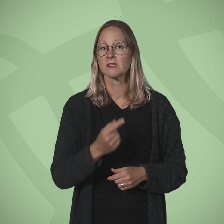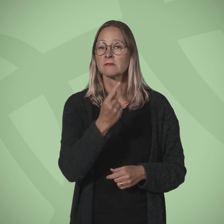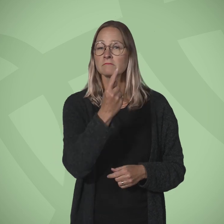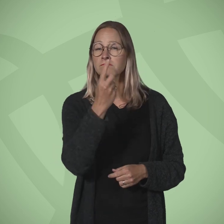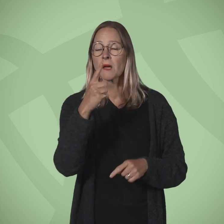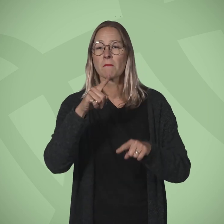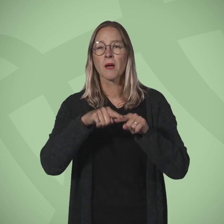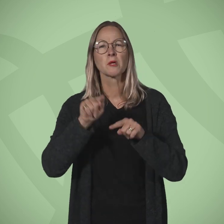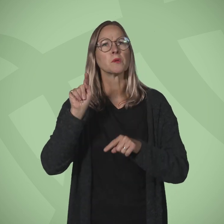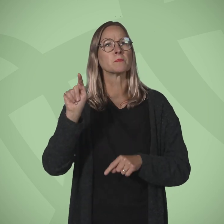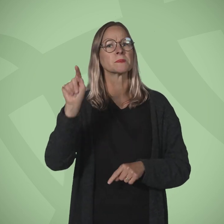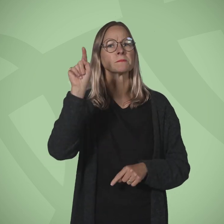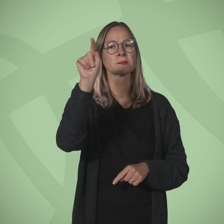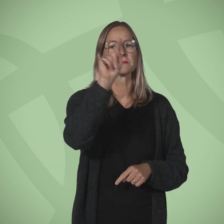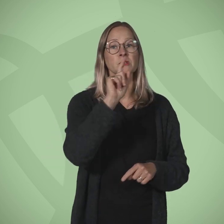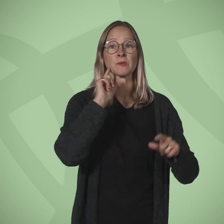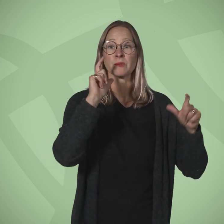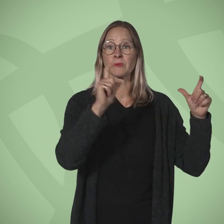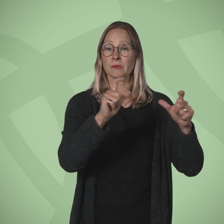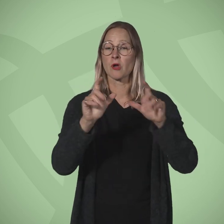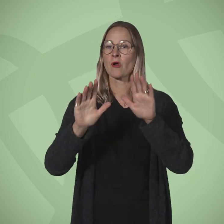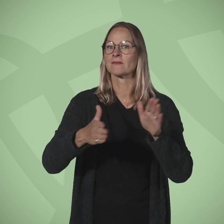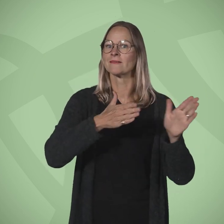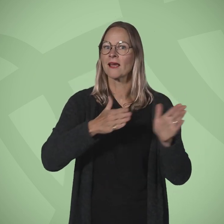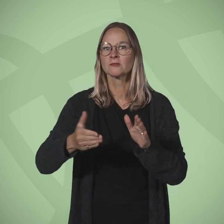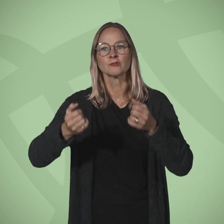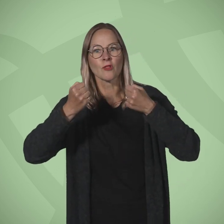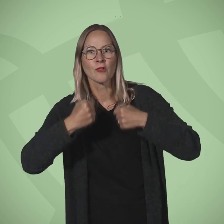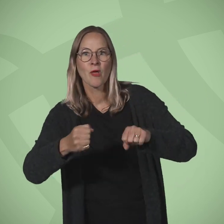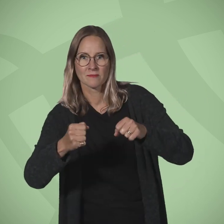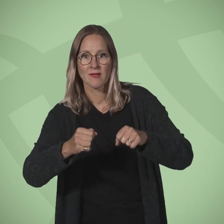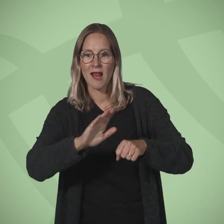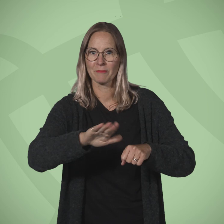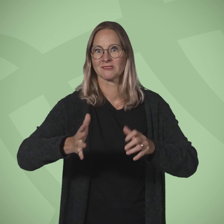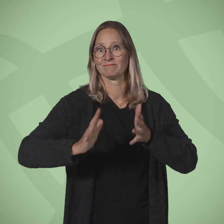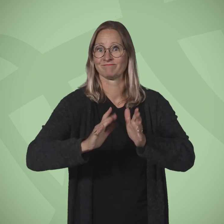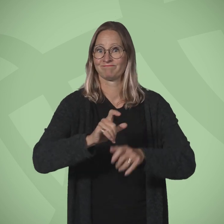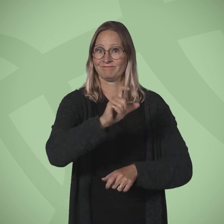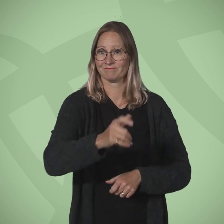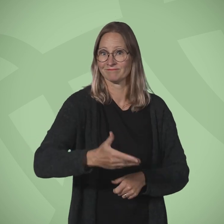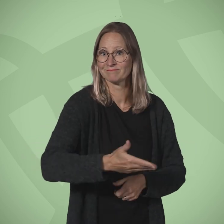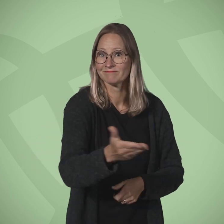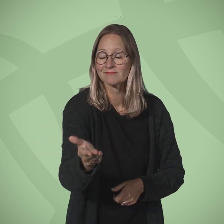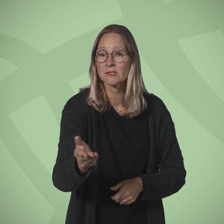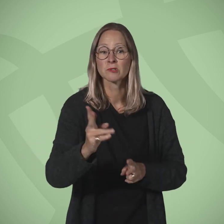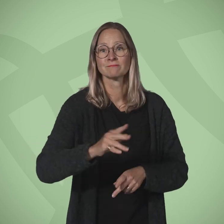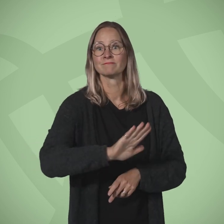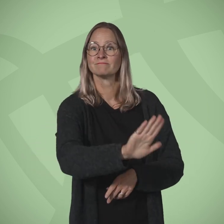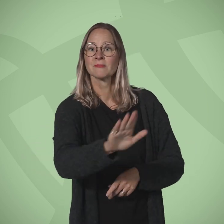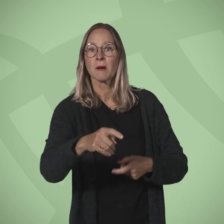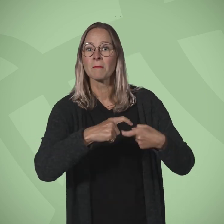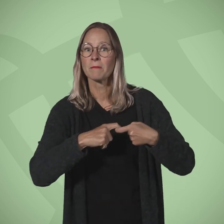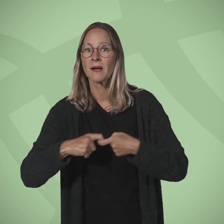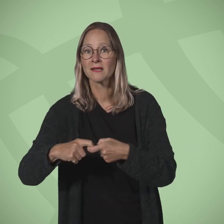Muutamilla paikkakunnilla yhdistykset ovat järjestäneet toimintaa - viittoville lapsille ja heidän perheilleen, -